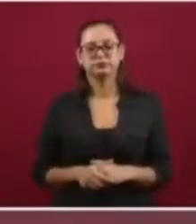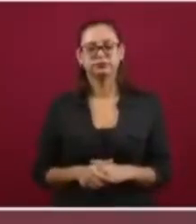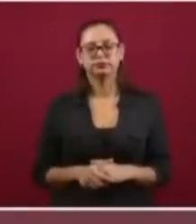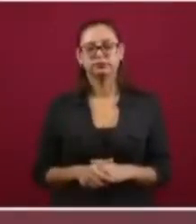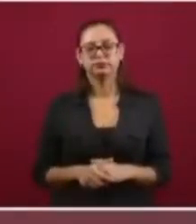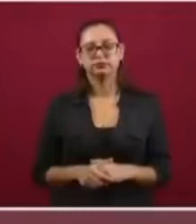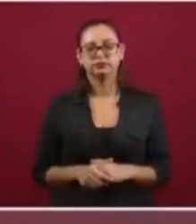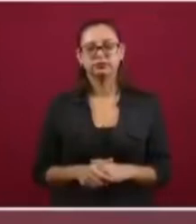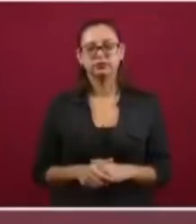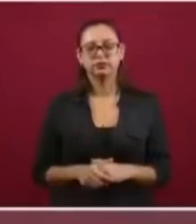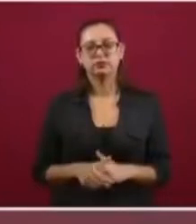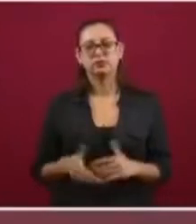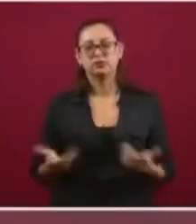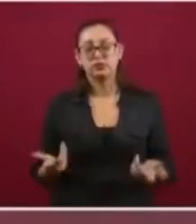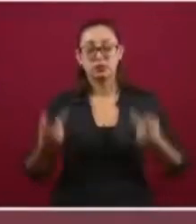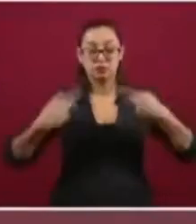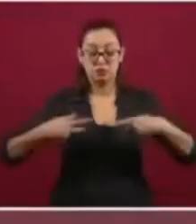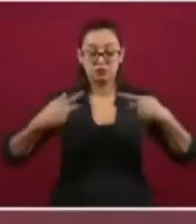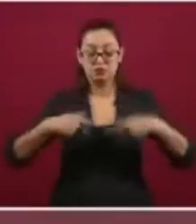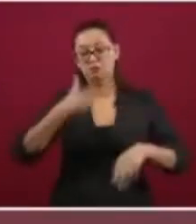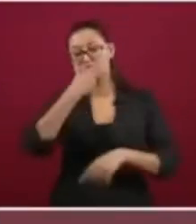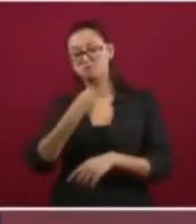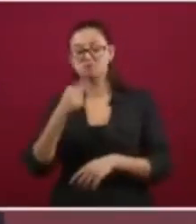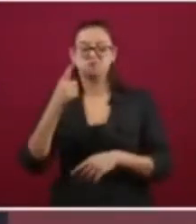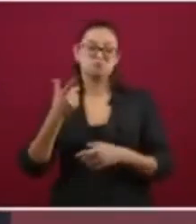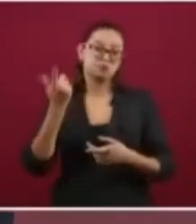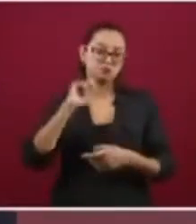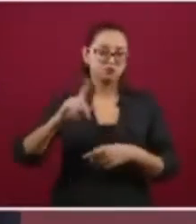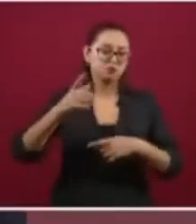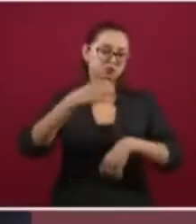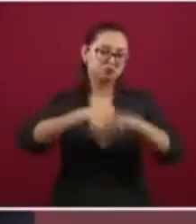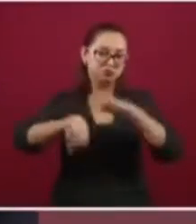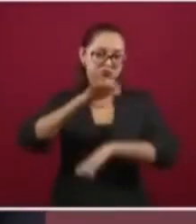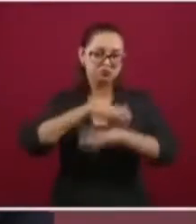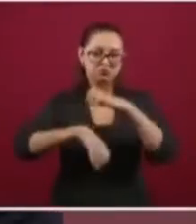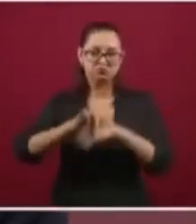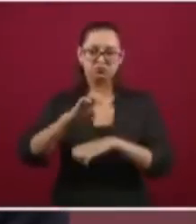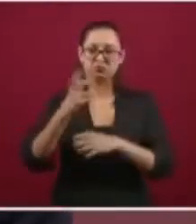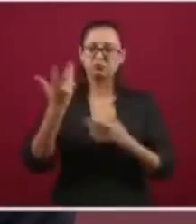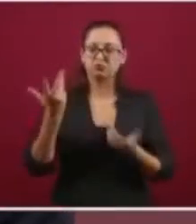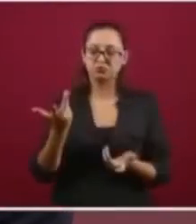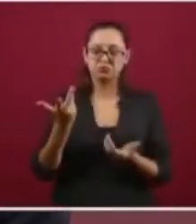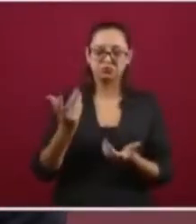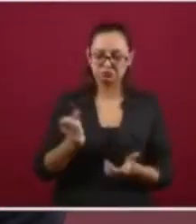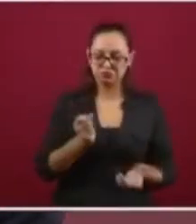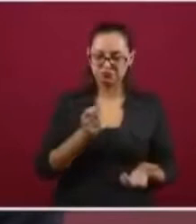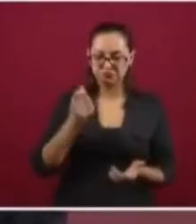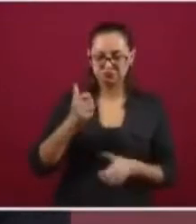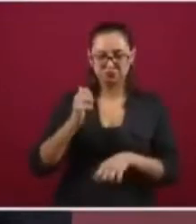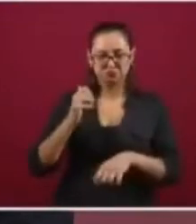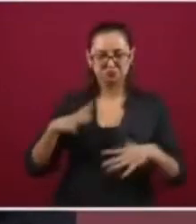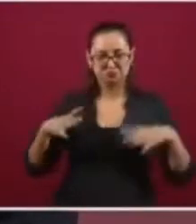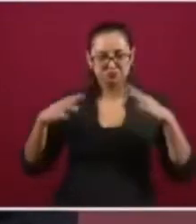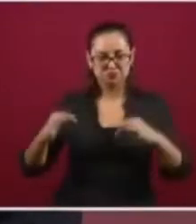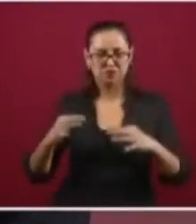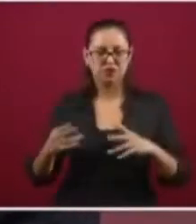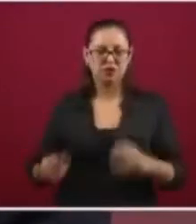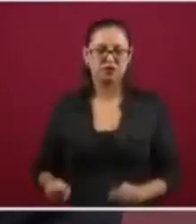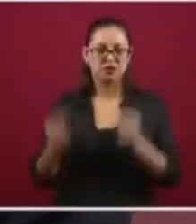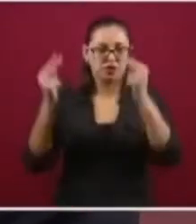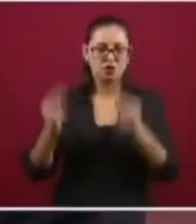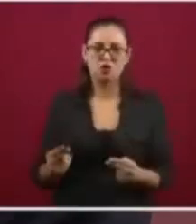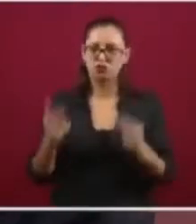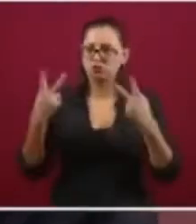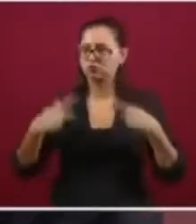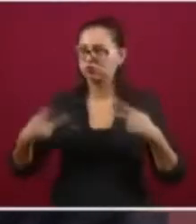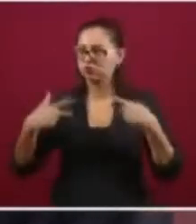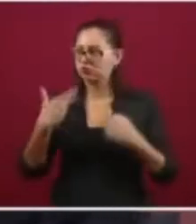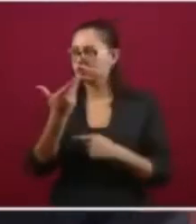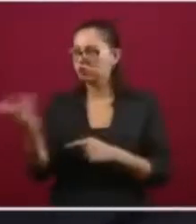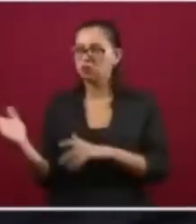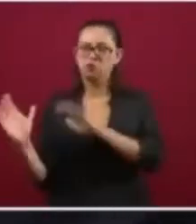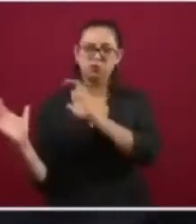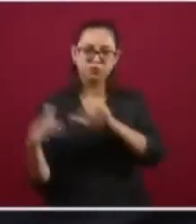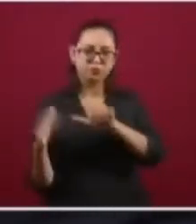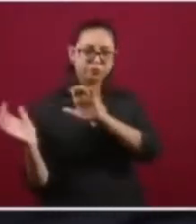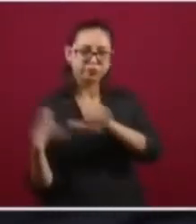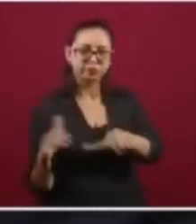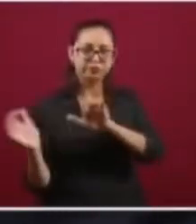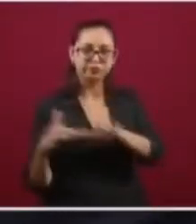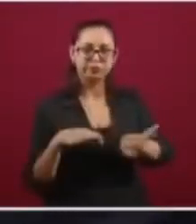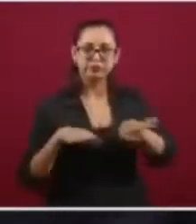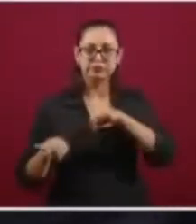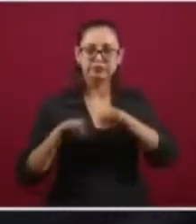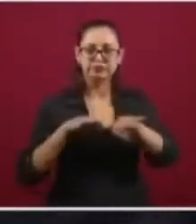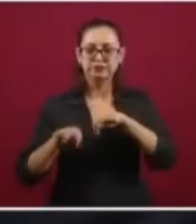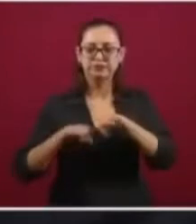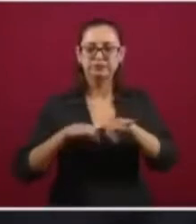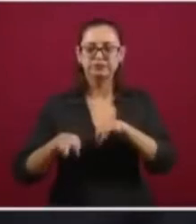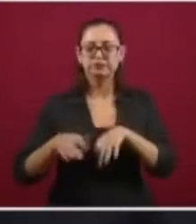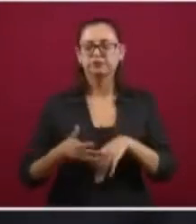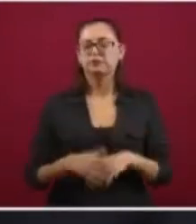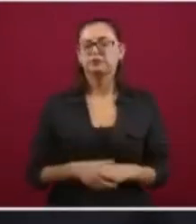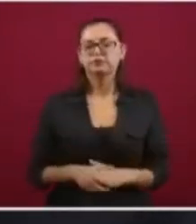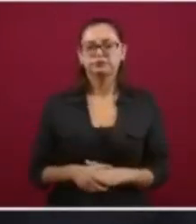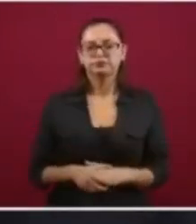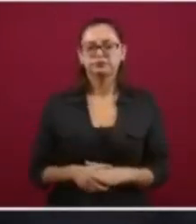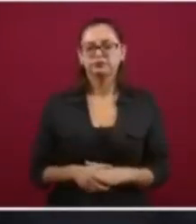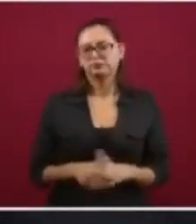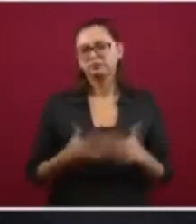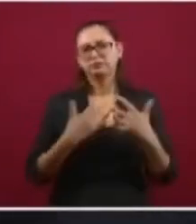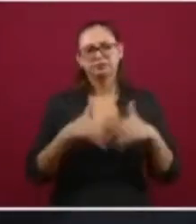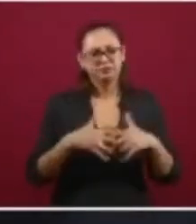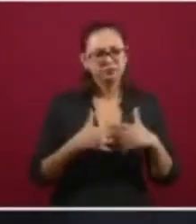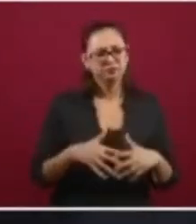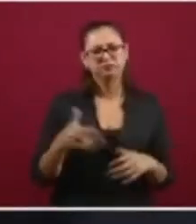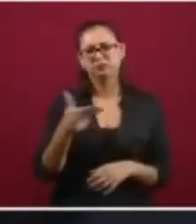mexicano, los negocios que se abren, que dan empleo, empresas, hoteles, toda la actividad